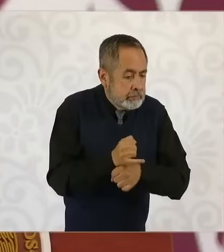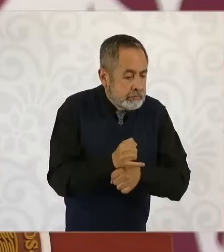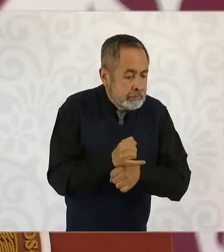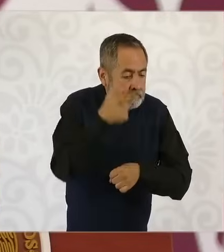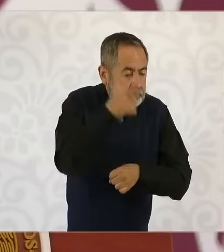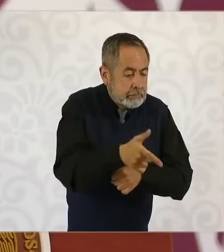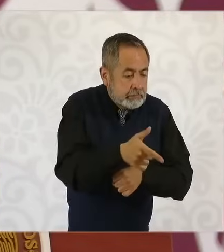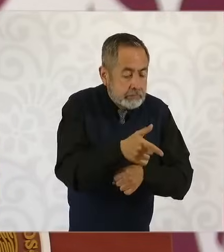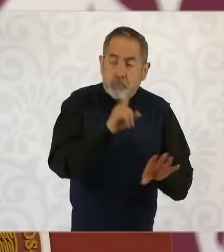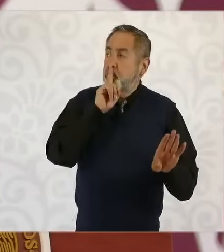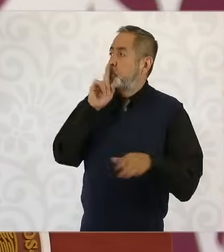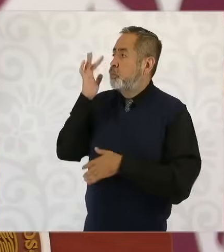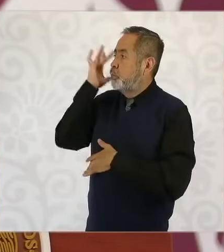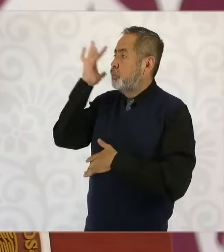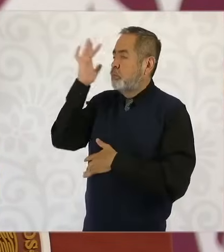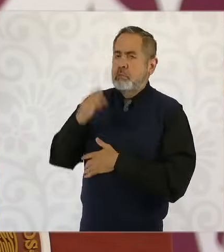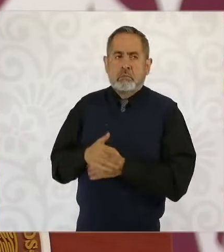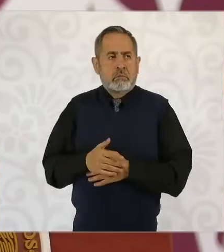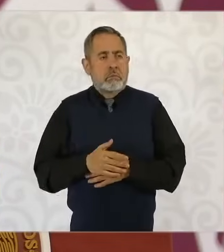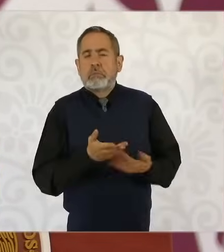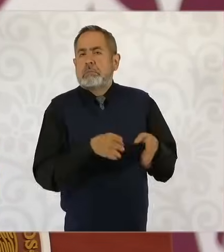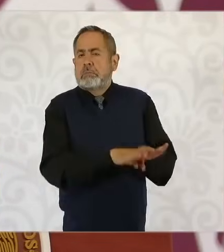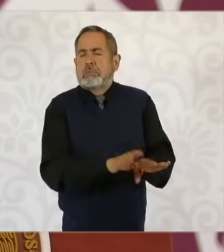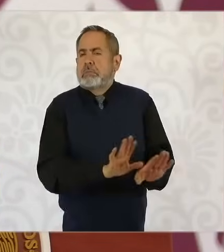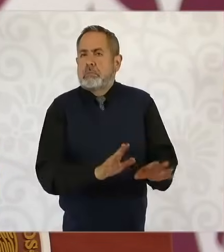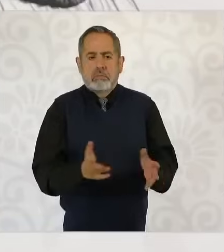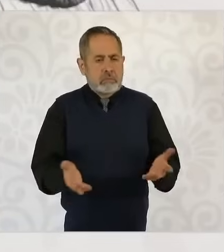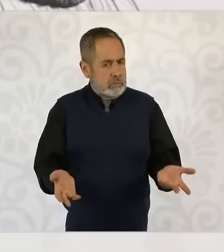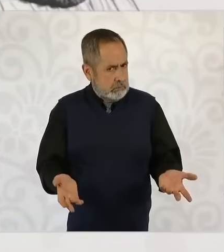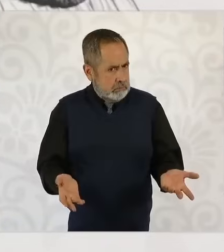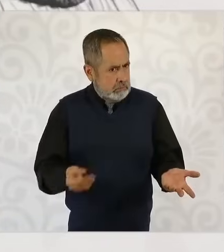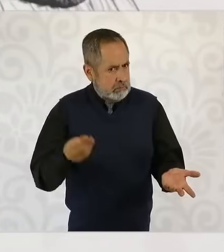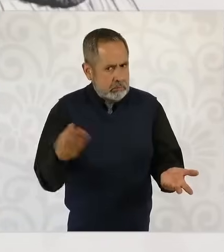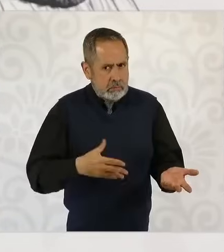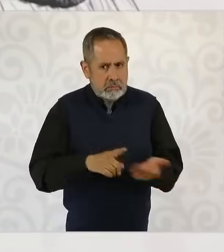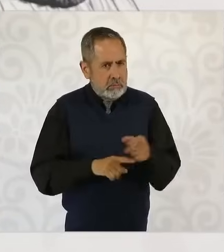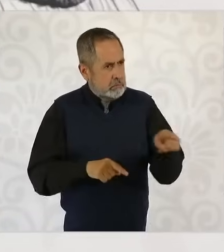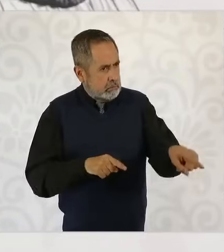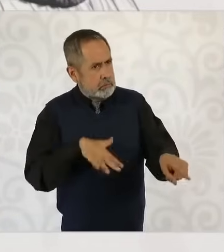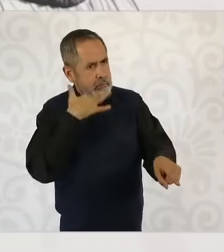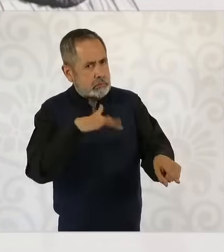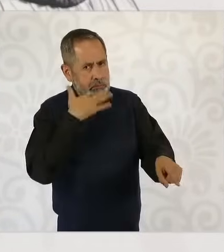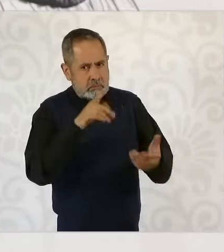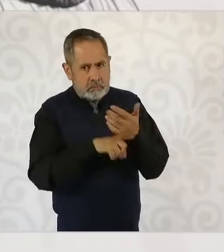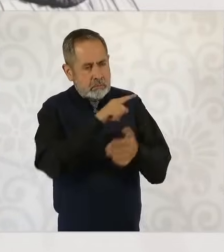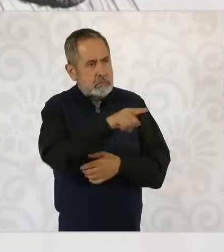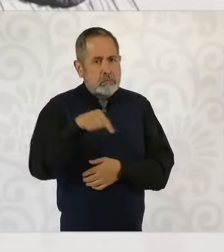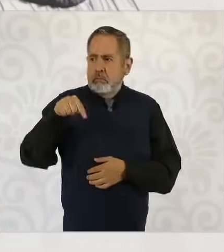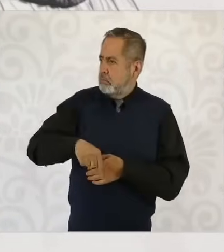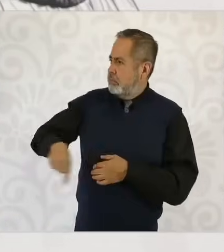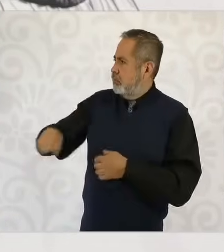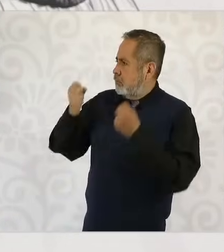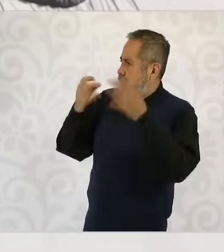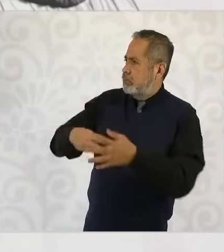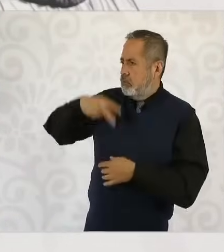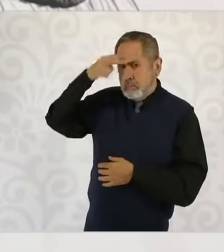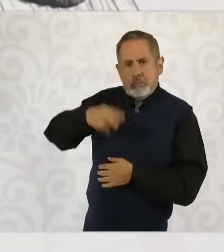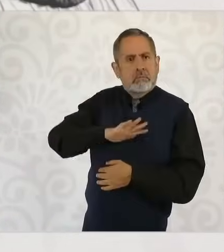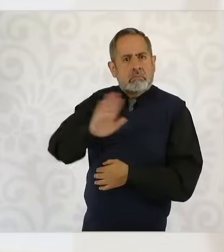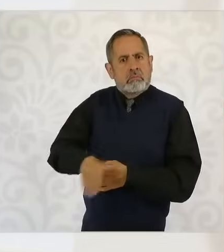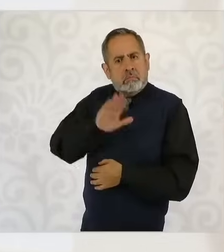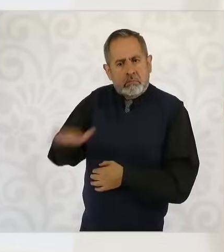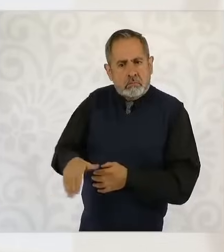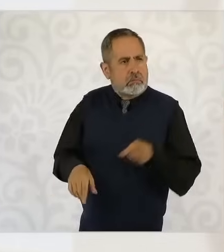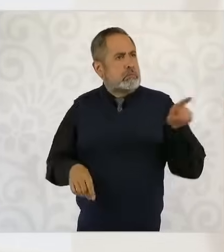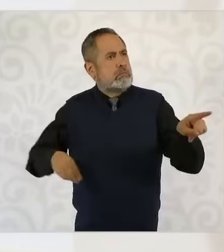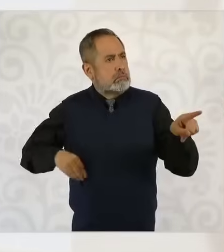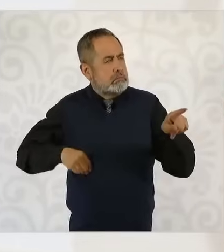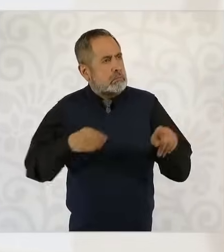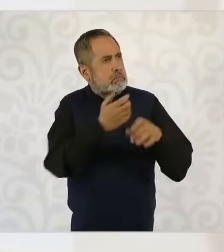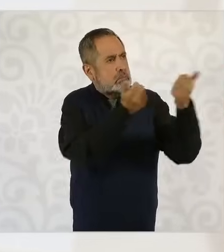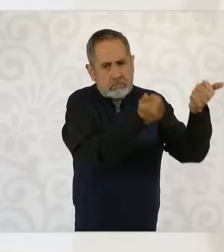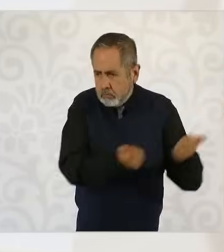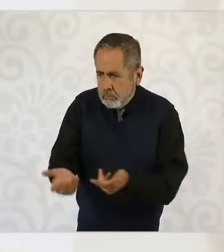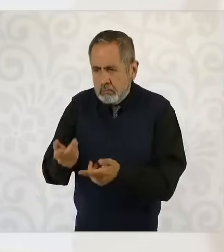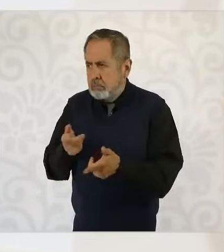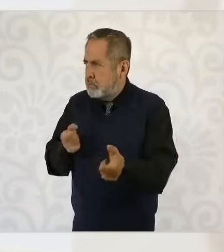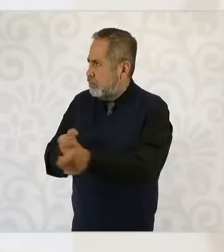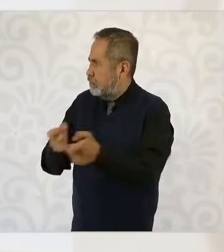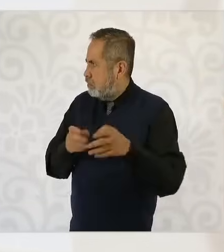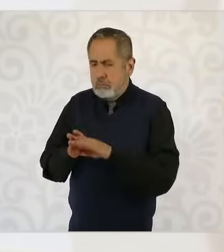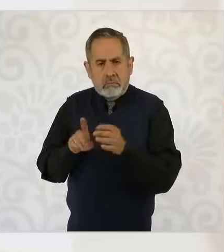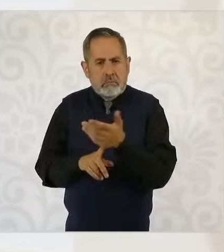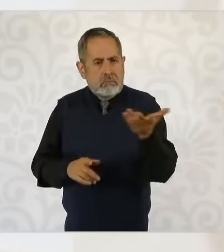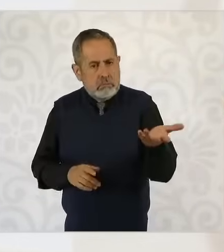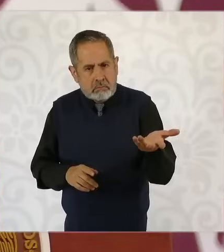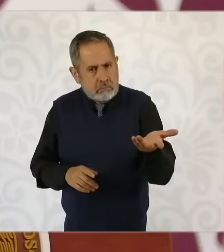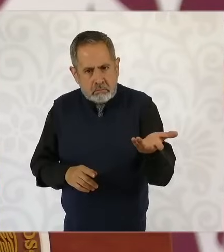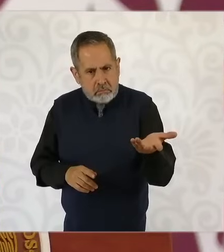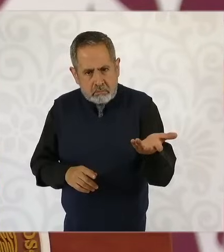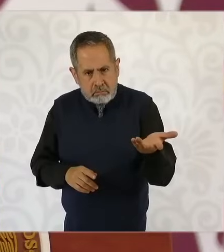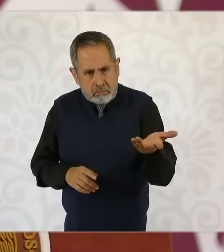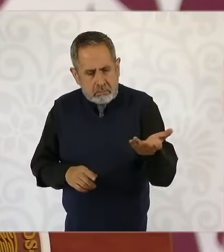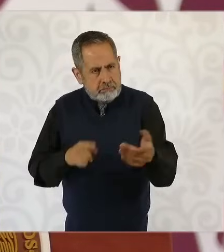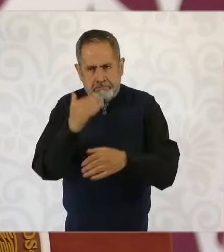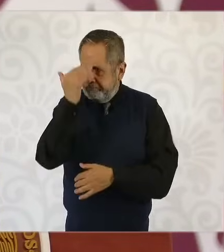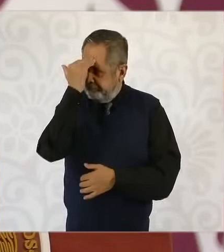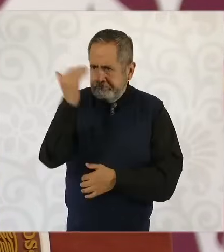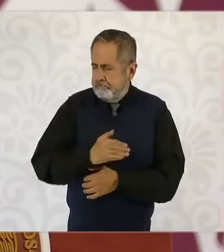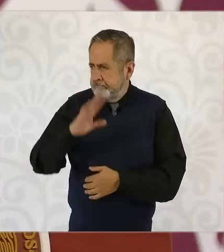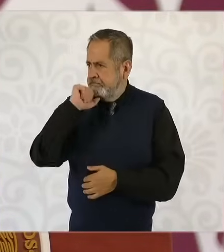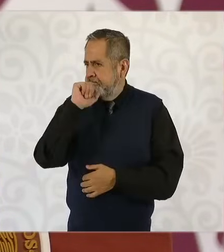cerró a pesar de que hubo muerte de mexicanos [Música] muchísimas producto de ese terrible